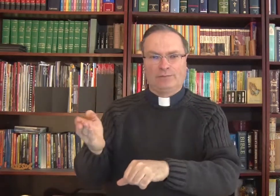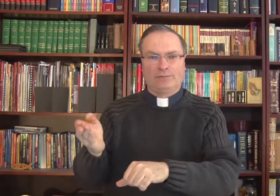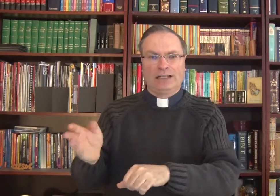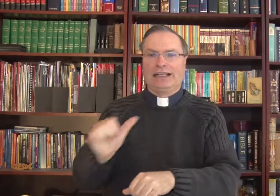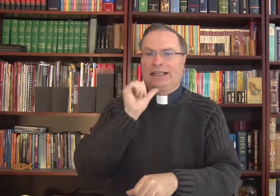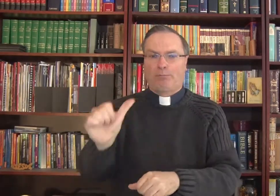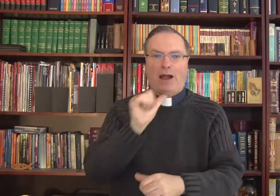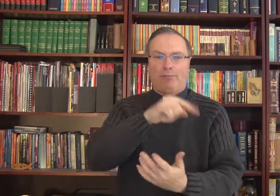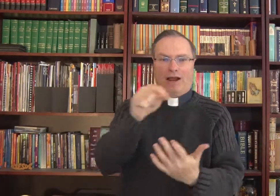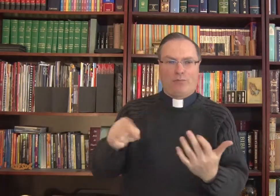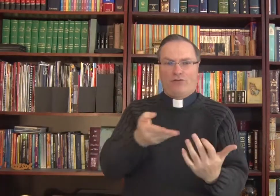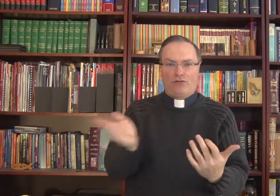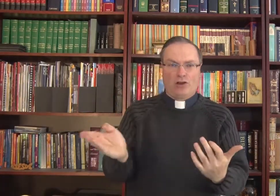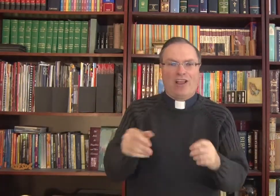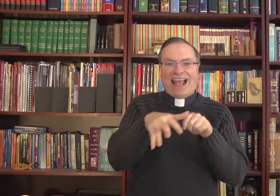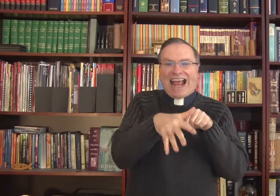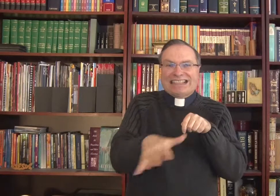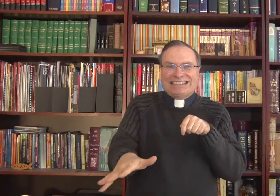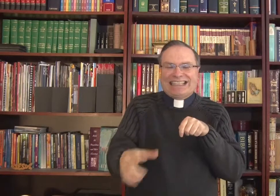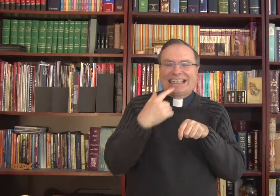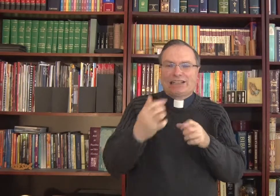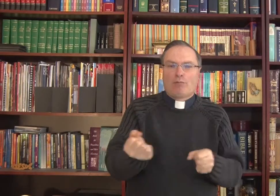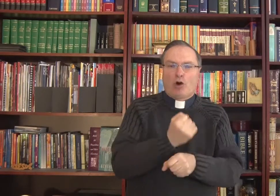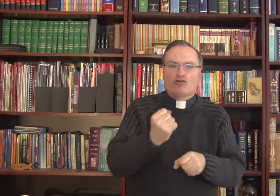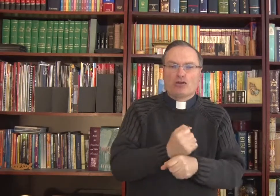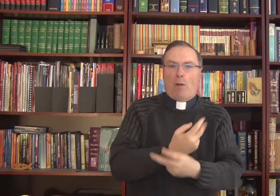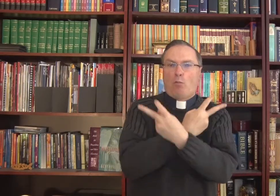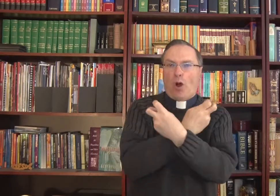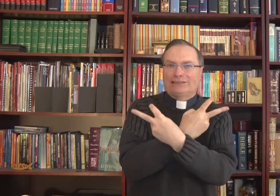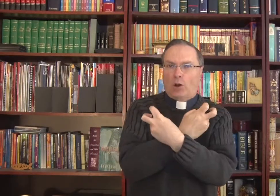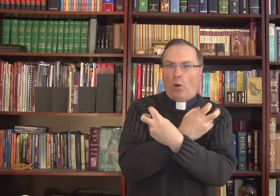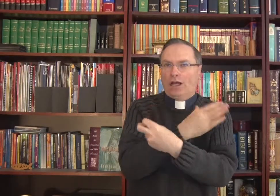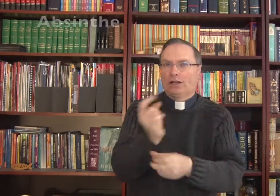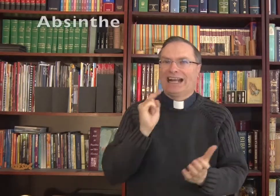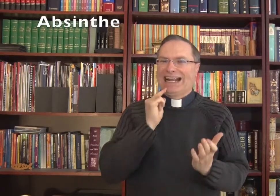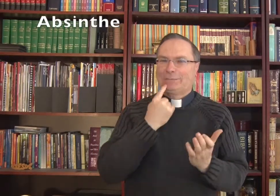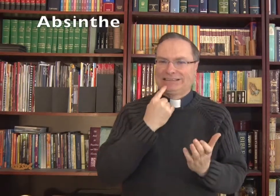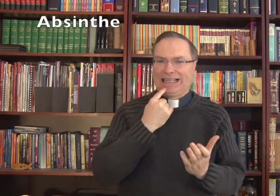Qu'il n'y ait pas parmi vous de racine qui produise du poison et de l'absinthe.»